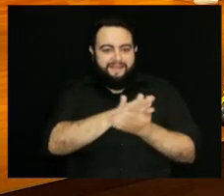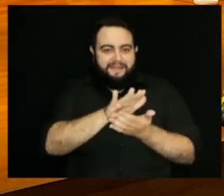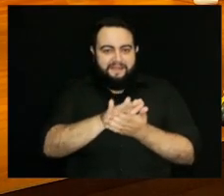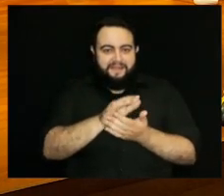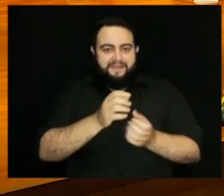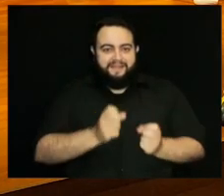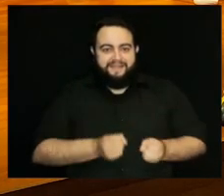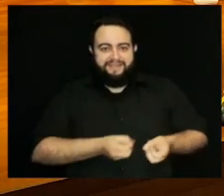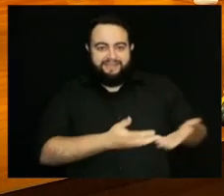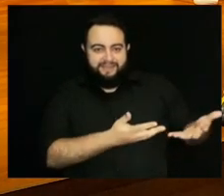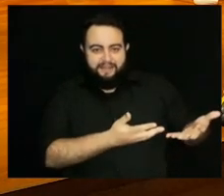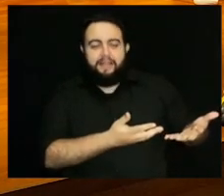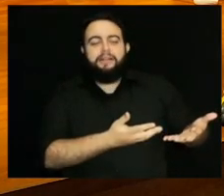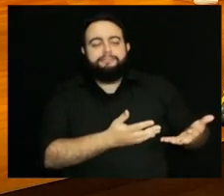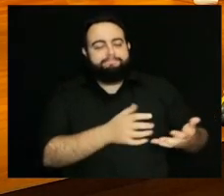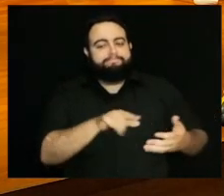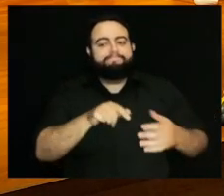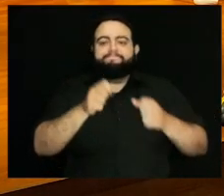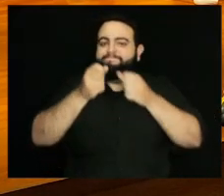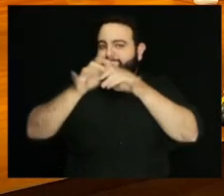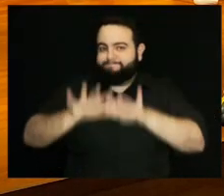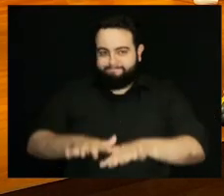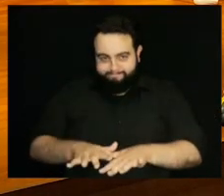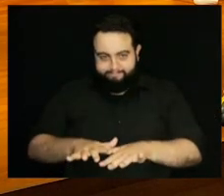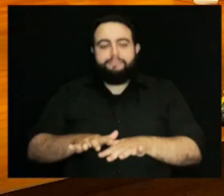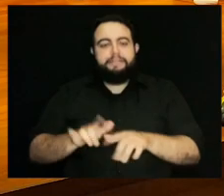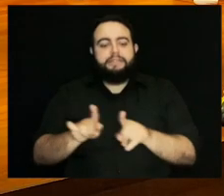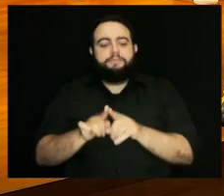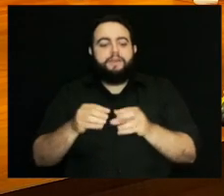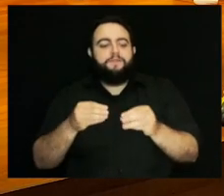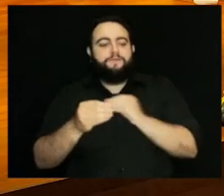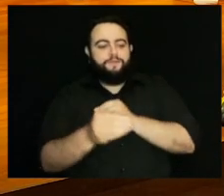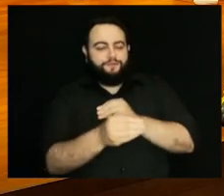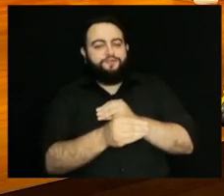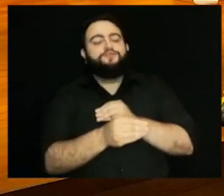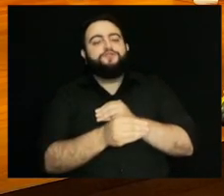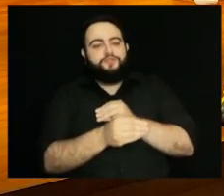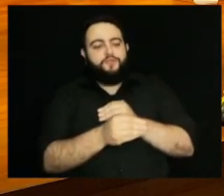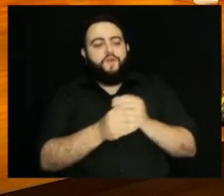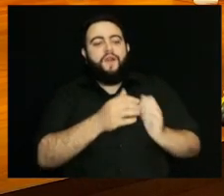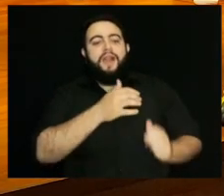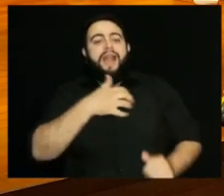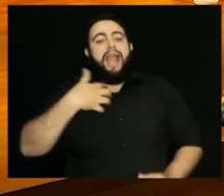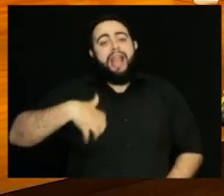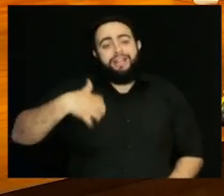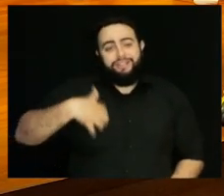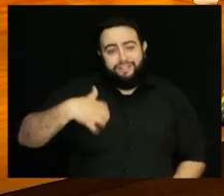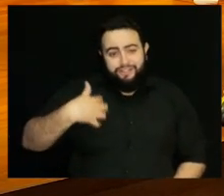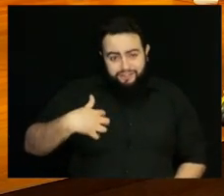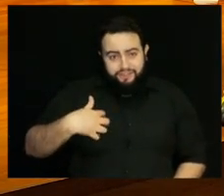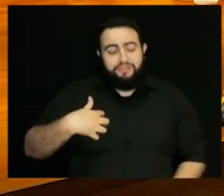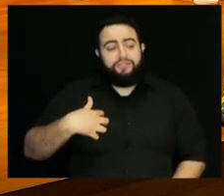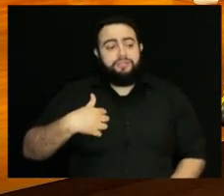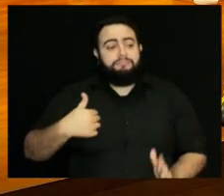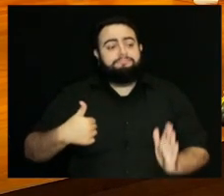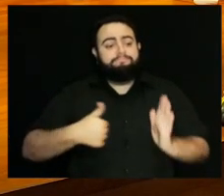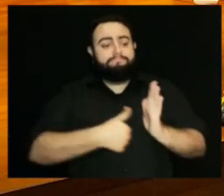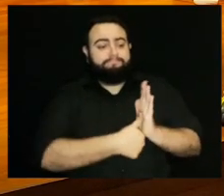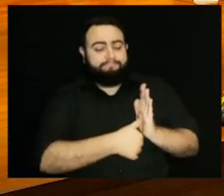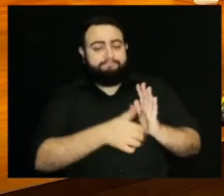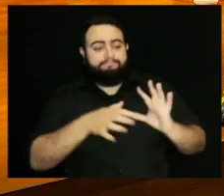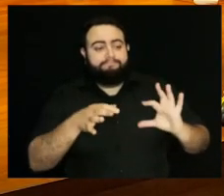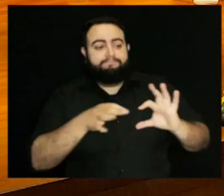faliu e fugiu pra Argentina onde ele entrou de sócio de um cara que prensava alguns discos aqui, que era